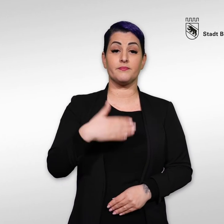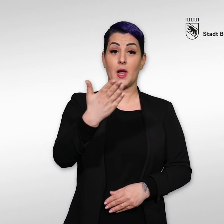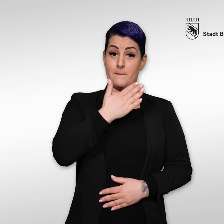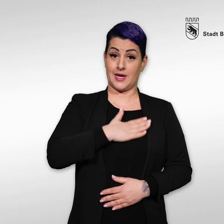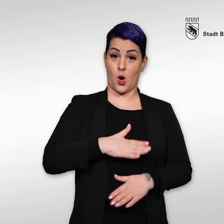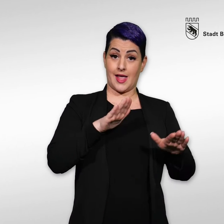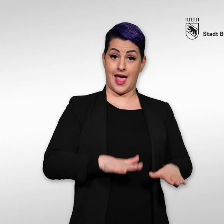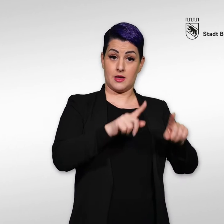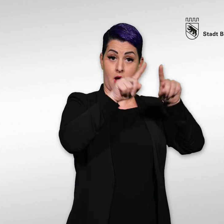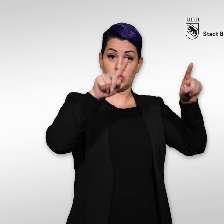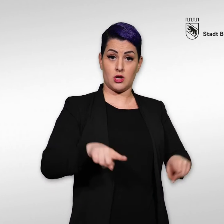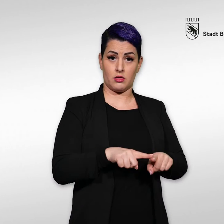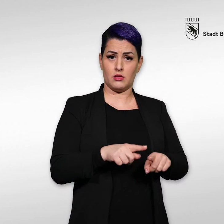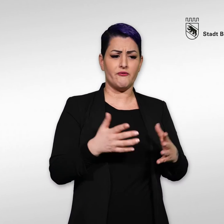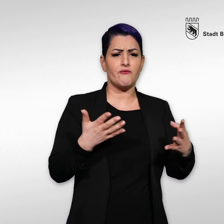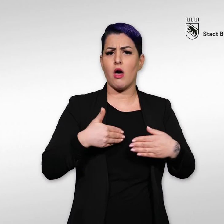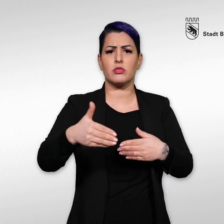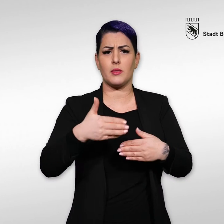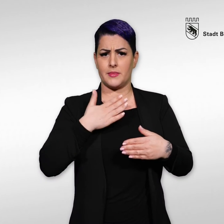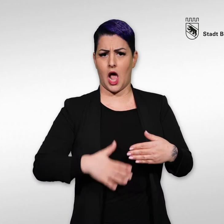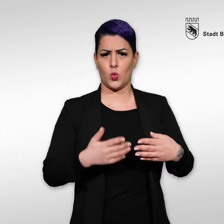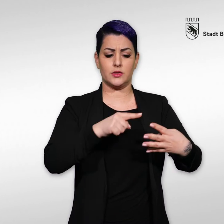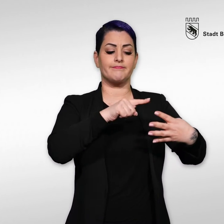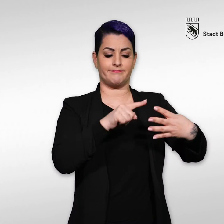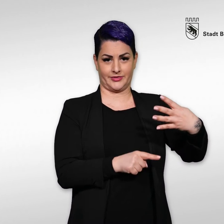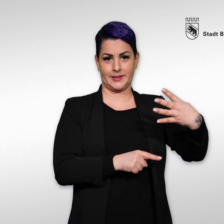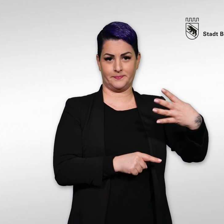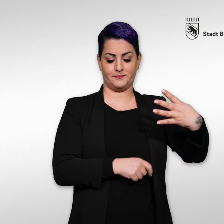Wann brauchen Sie einen Heimatschein?